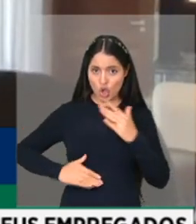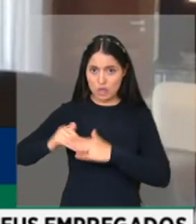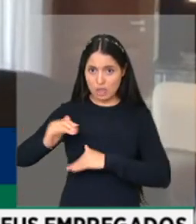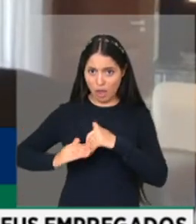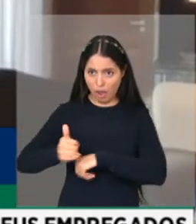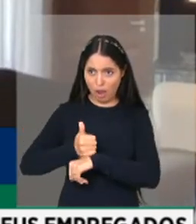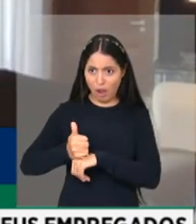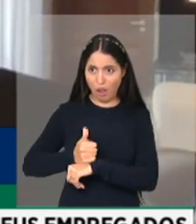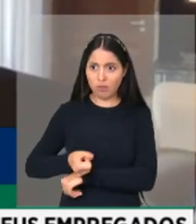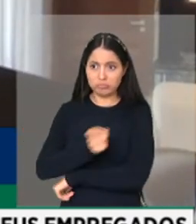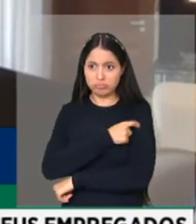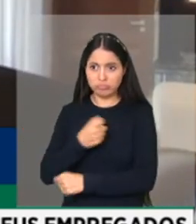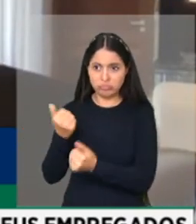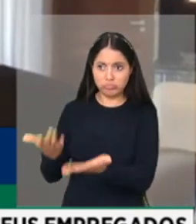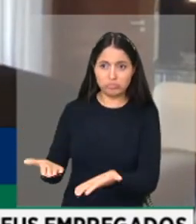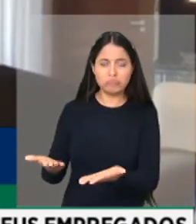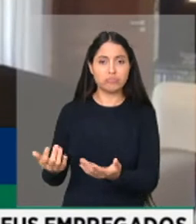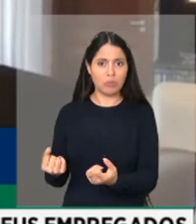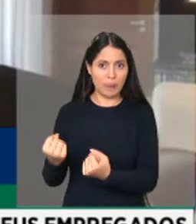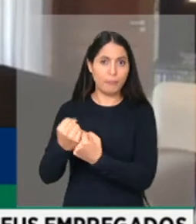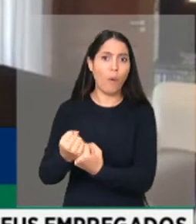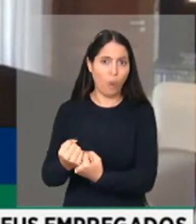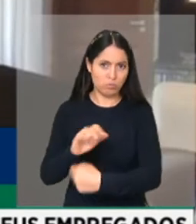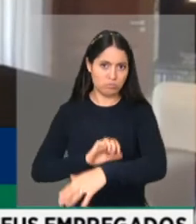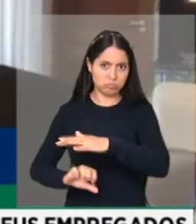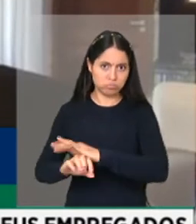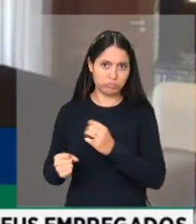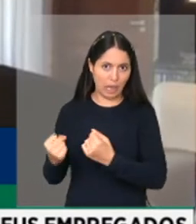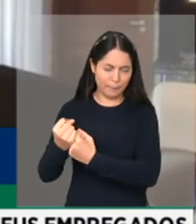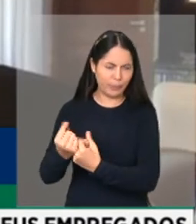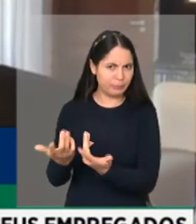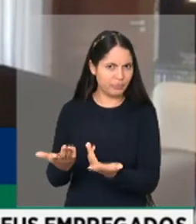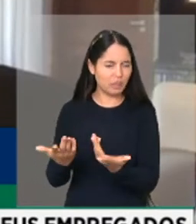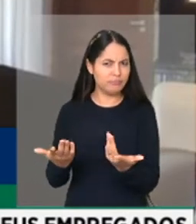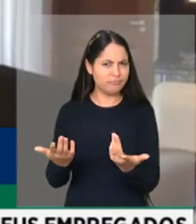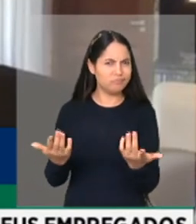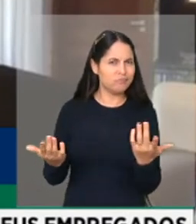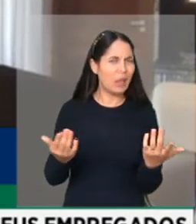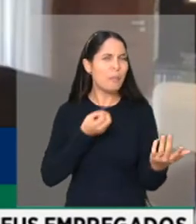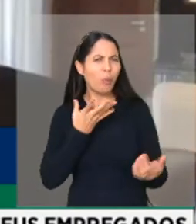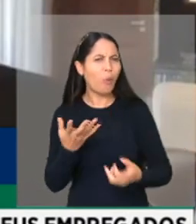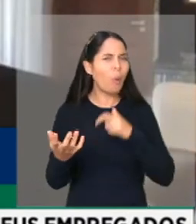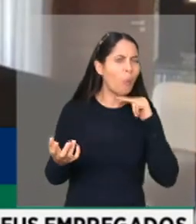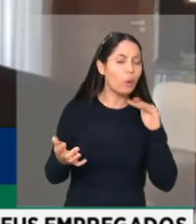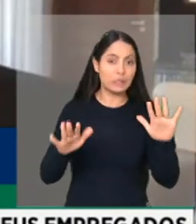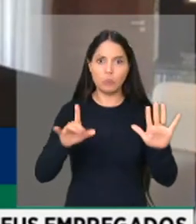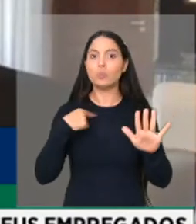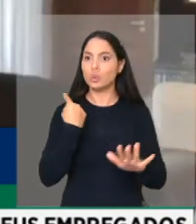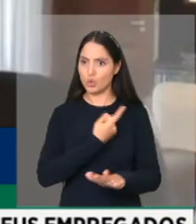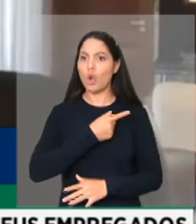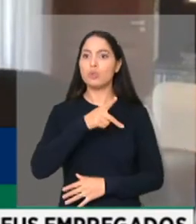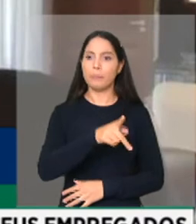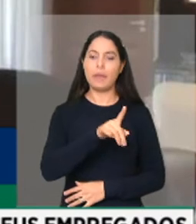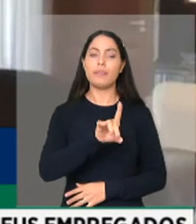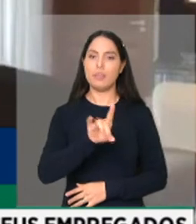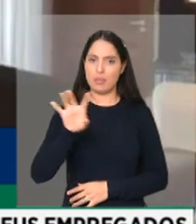FUNCIONÁRIOS? E EU ACHO QUE É IMPORTANTE DEIXAR AQUI CLARO... CLARA A POSIÇÃO DO PDT, A MINHA POSIÇÃO PESSOAL